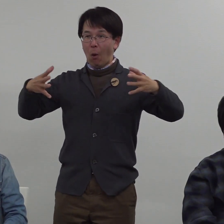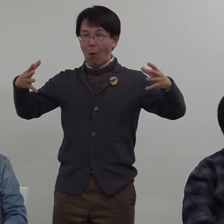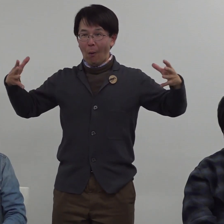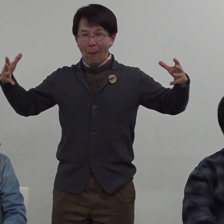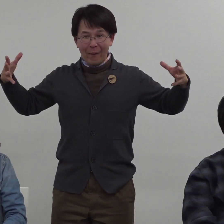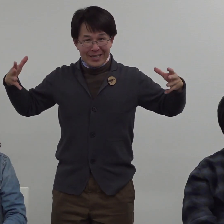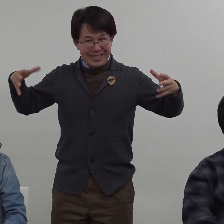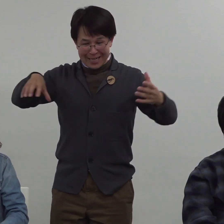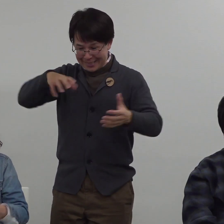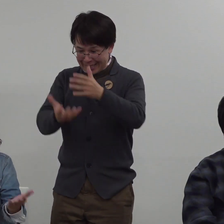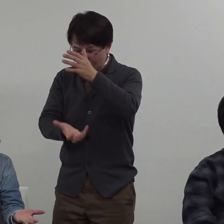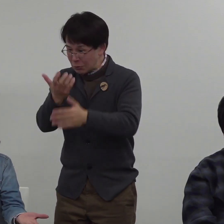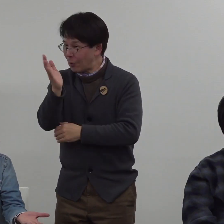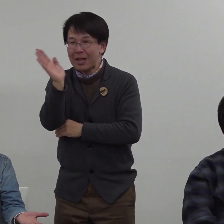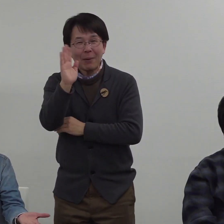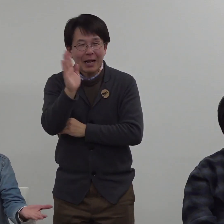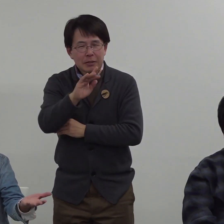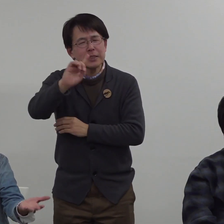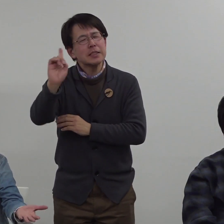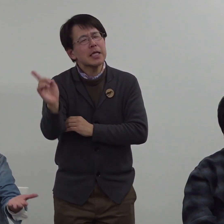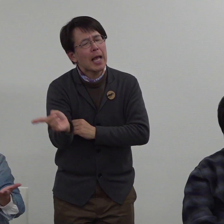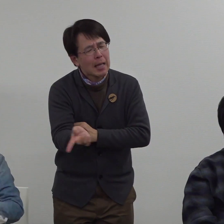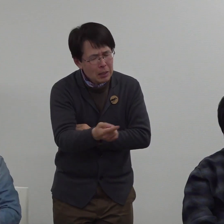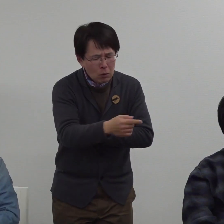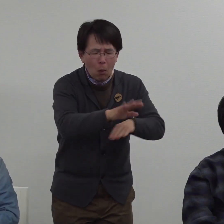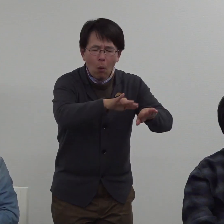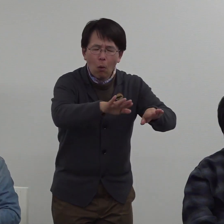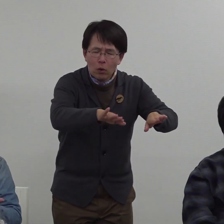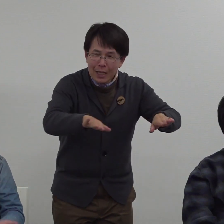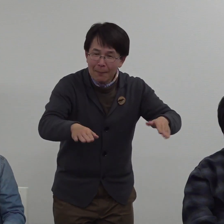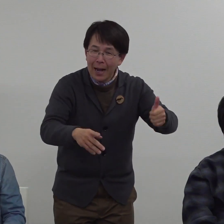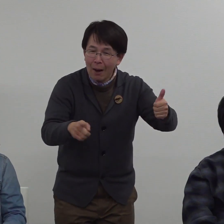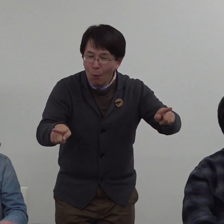自然と小さいお子様連れのお客さん受け入れるとか